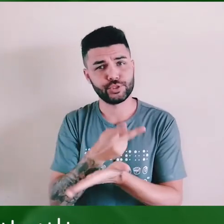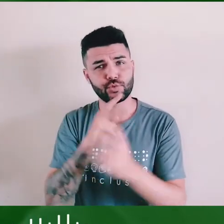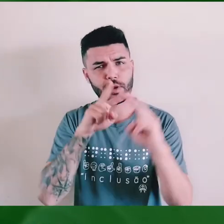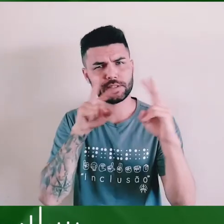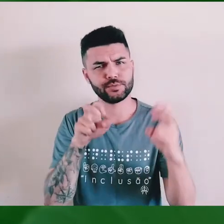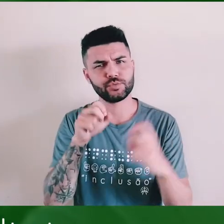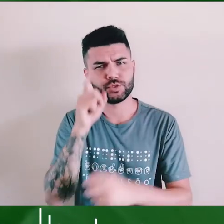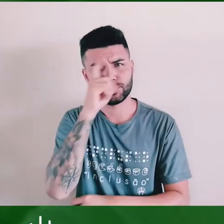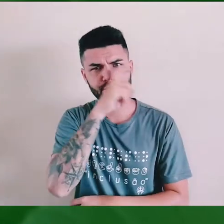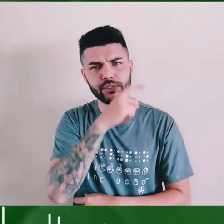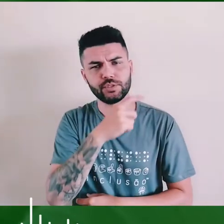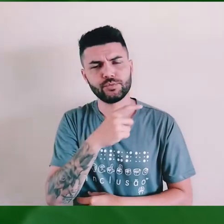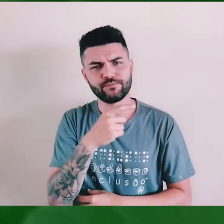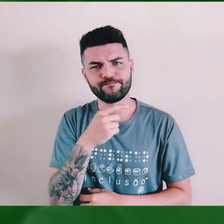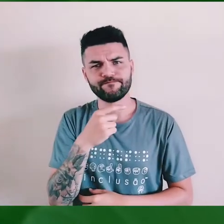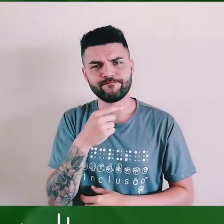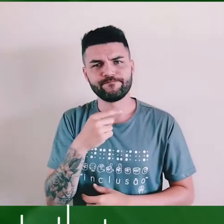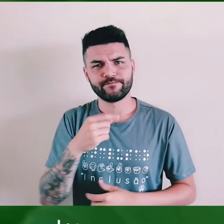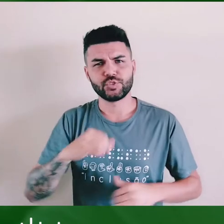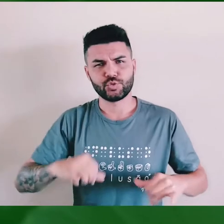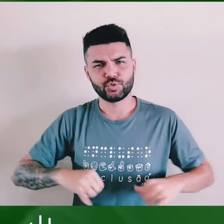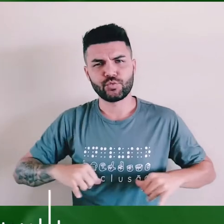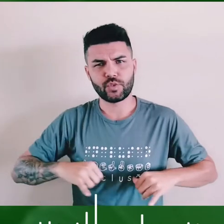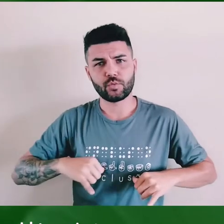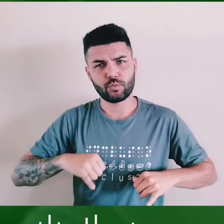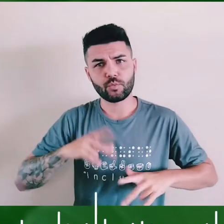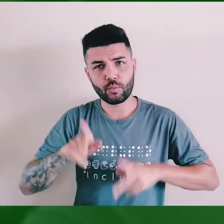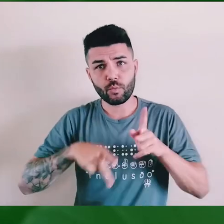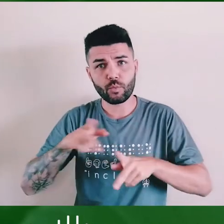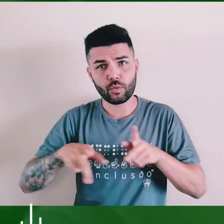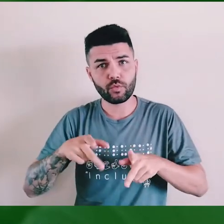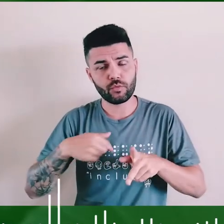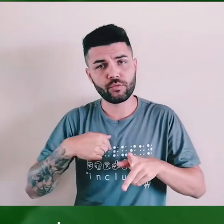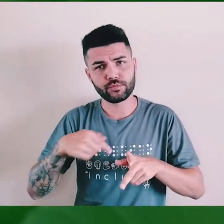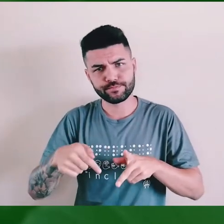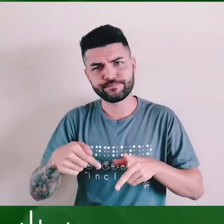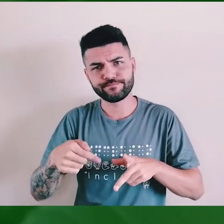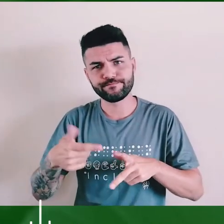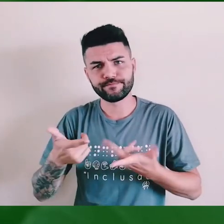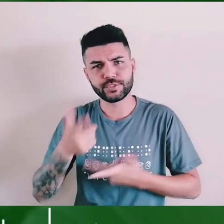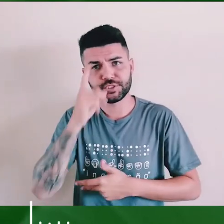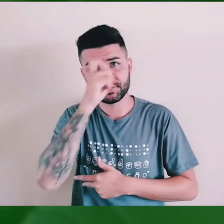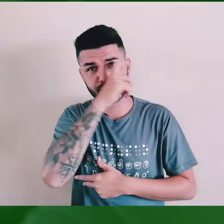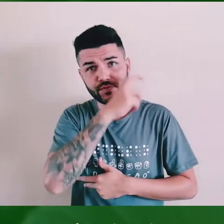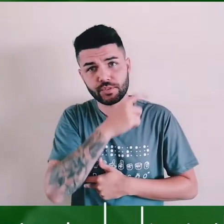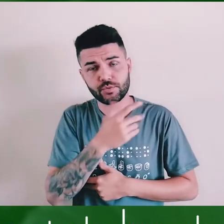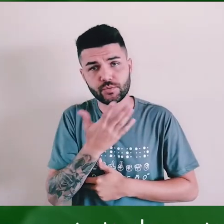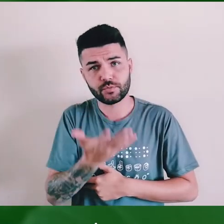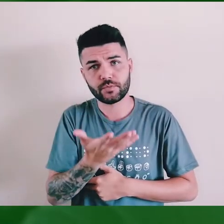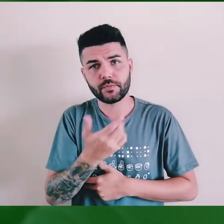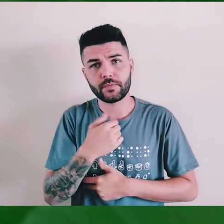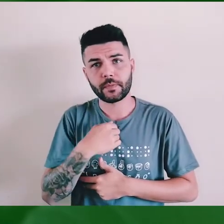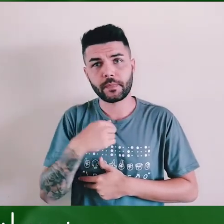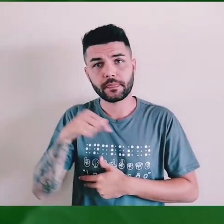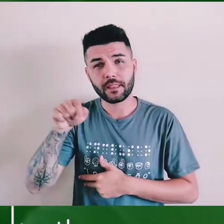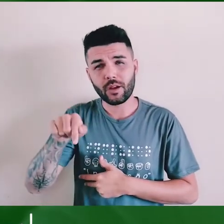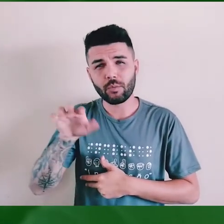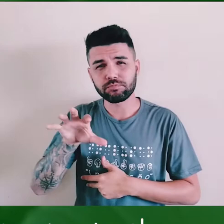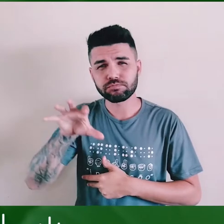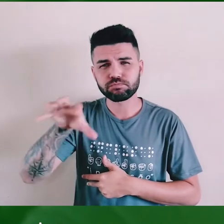tá com muita dor aqui, mas a gente tá sendo racional. Chapecó vai ser o centro do mundo.